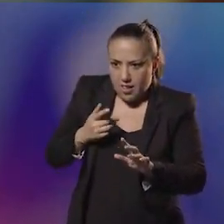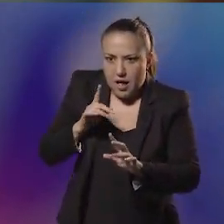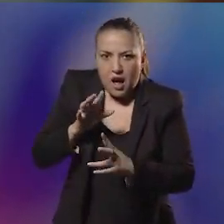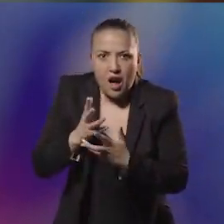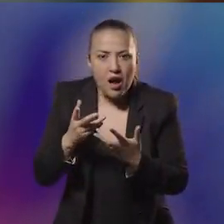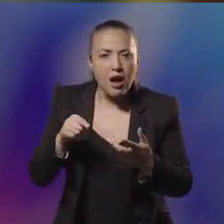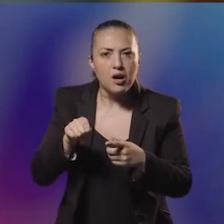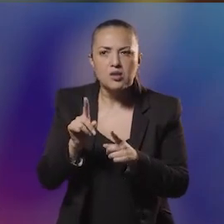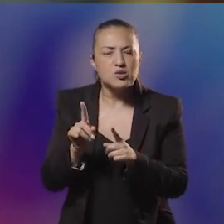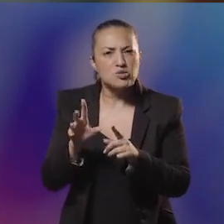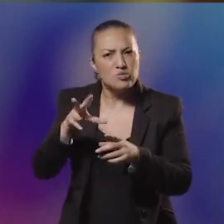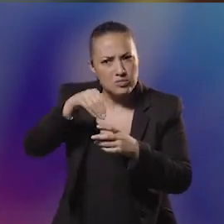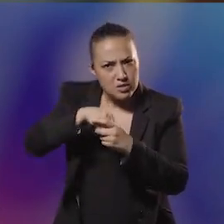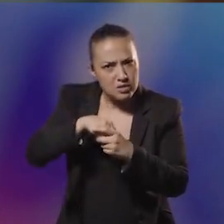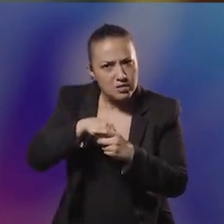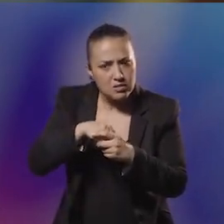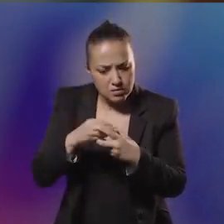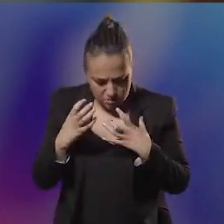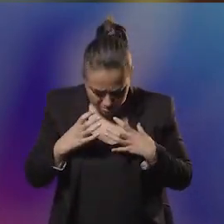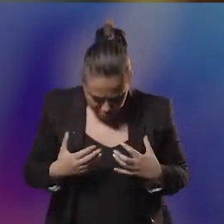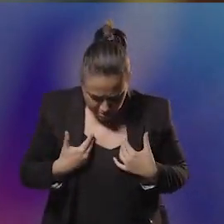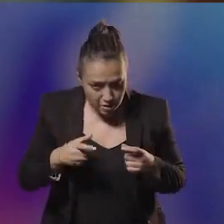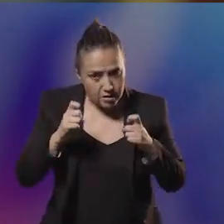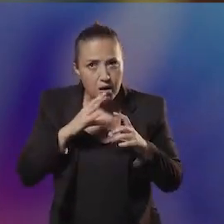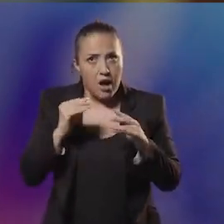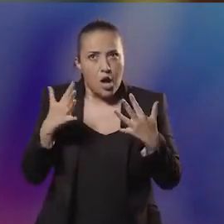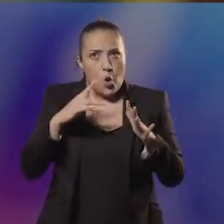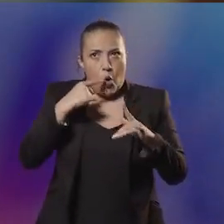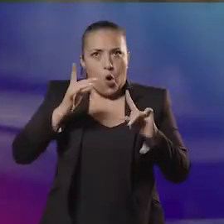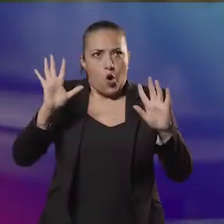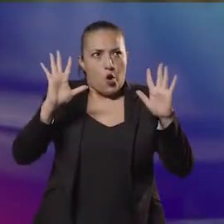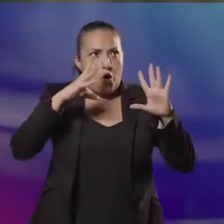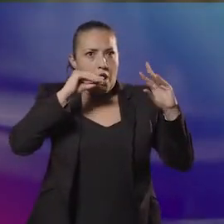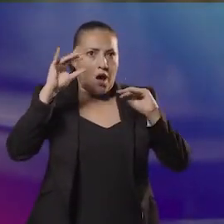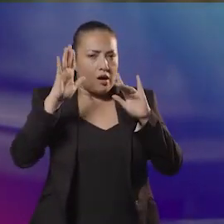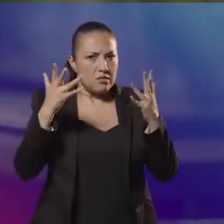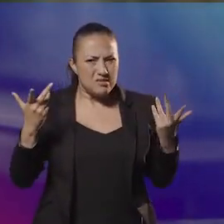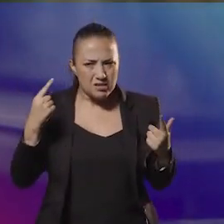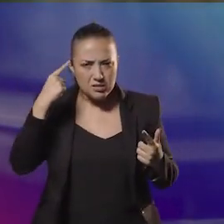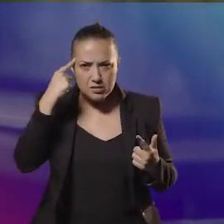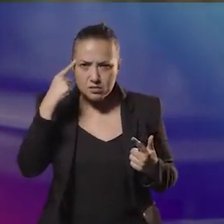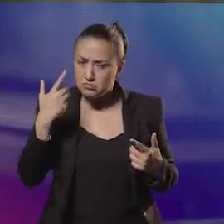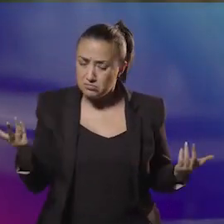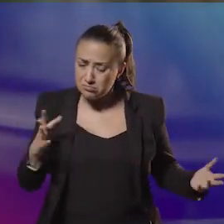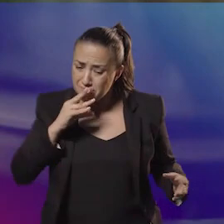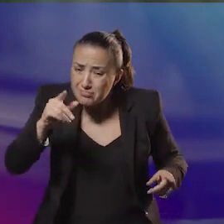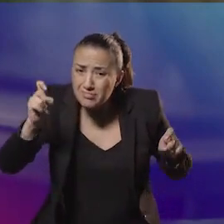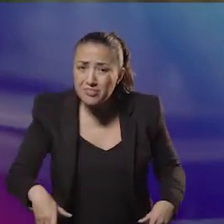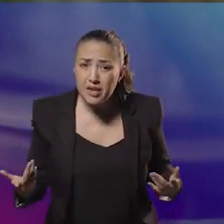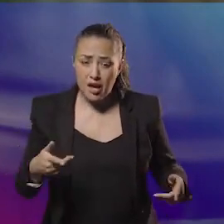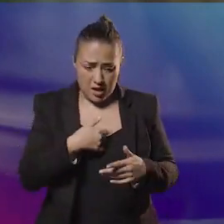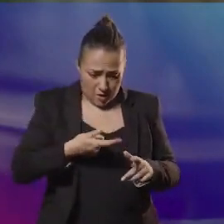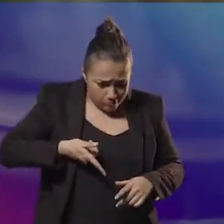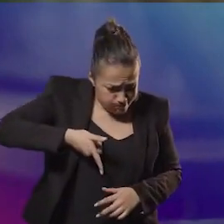que hace parte de, de algo de lo que tenemos que hablar, tenemos que hablar que se me para, tenemos que hablar que me mojo,